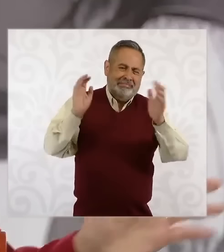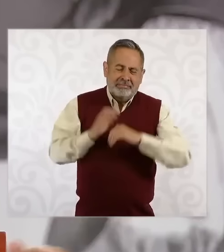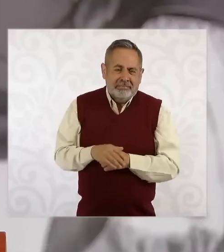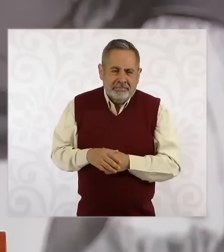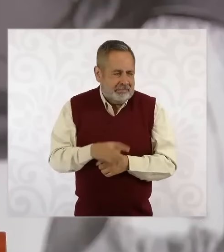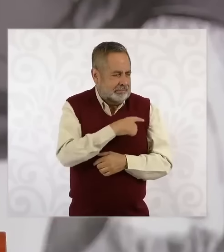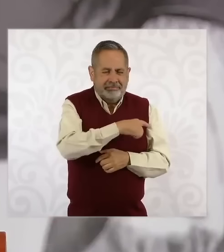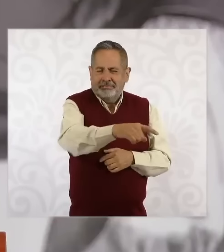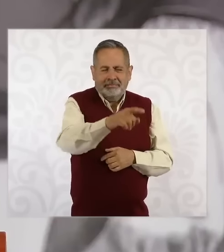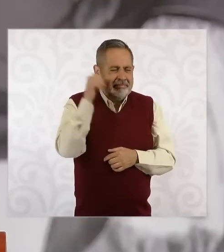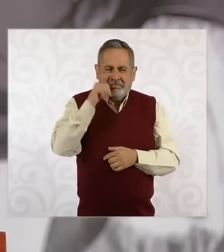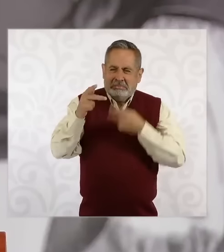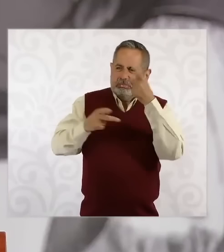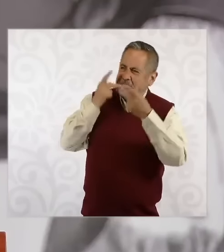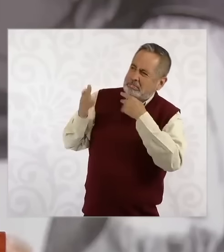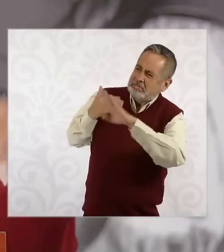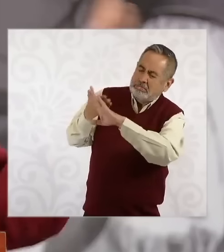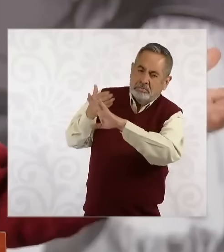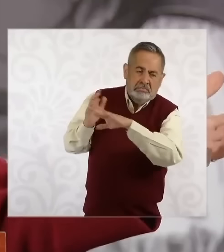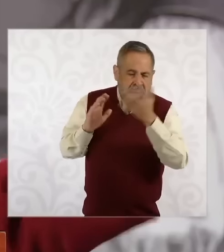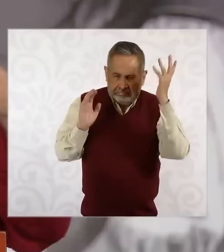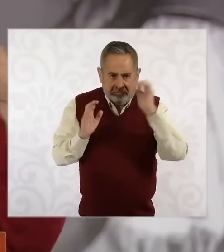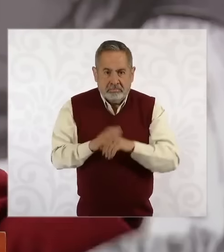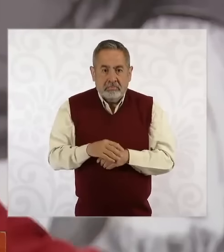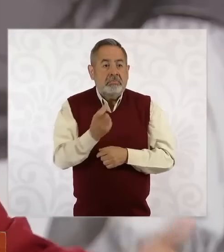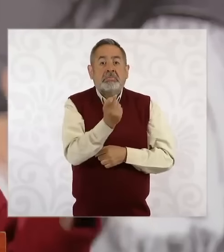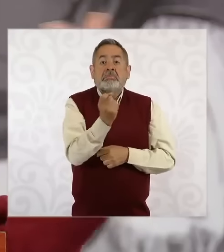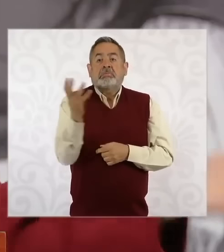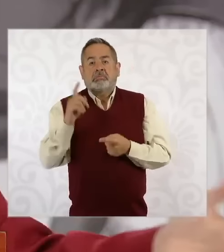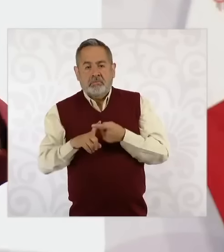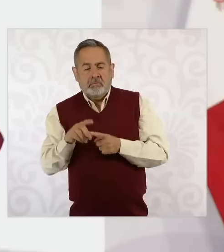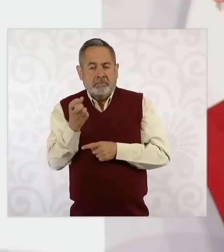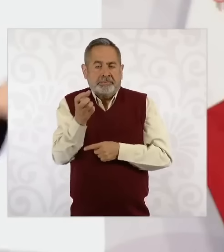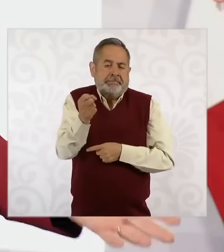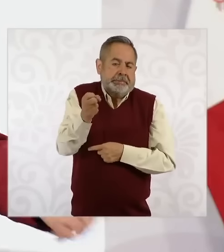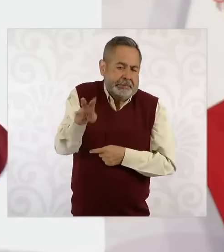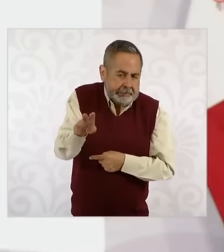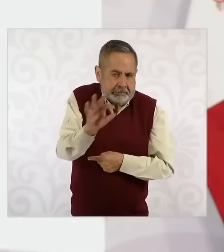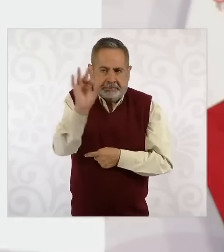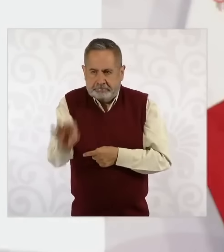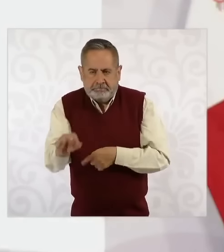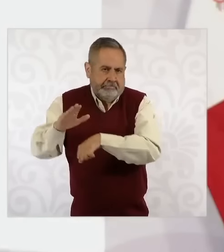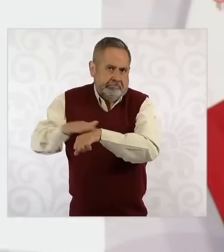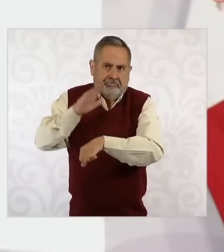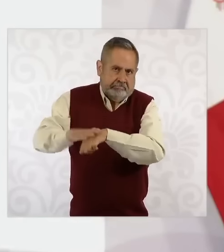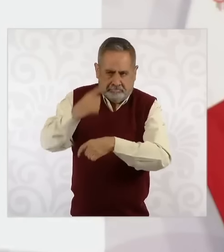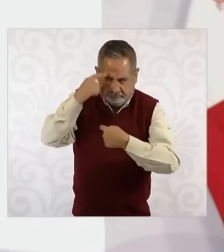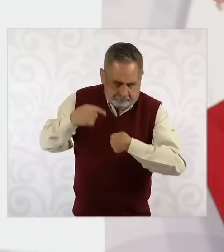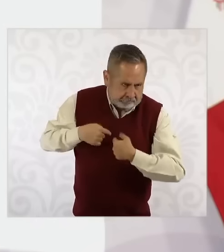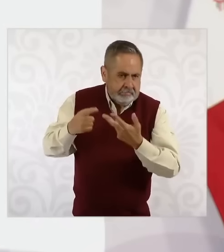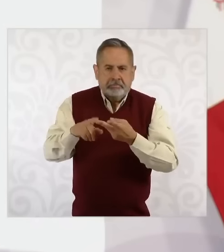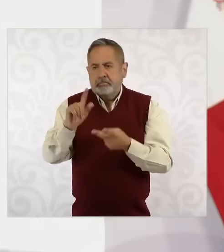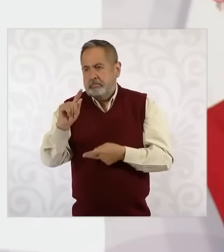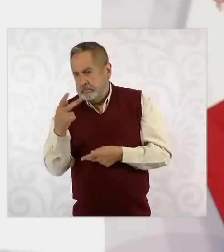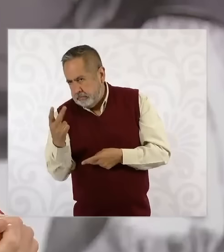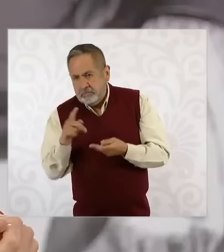de todas maneras pues hay encuestas, algunos nos dan 69, otros 70, 72, otros 78, pero lo cierto es